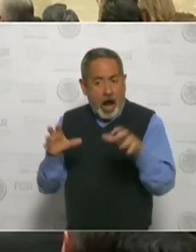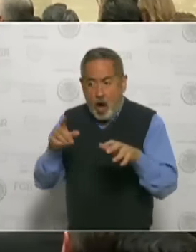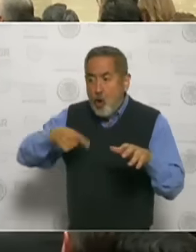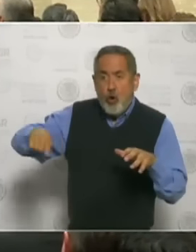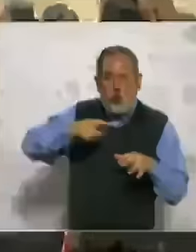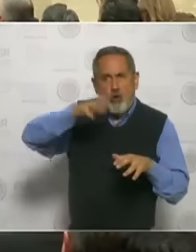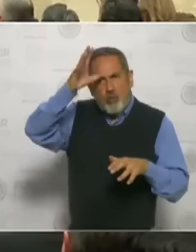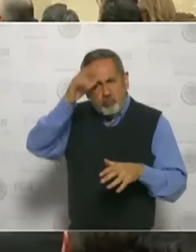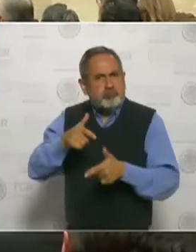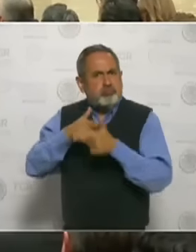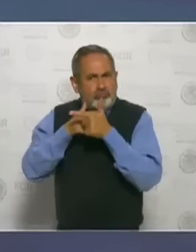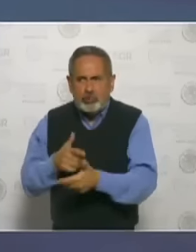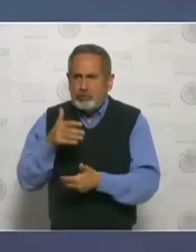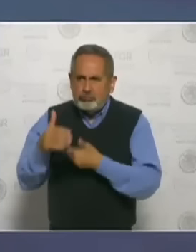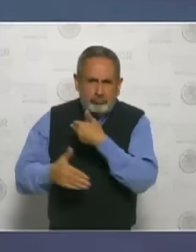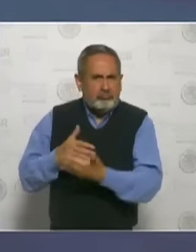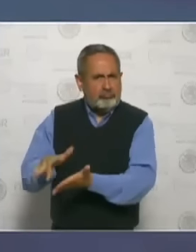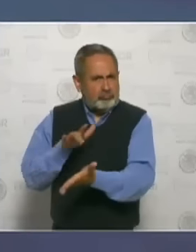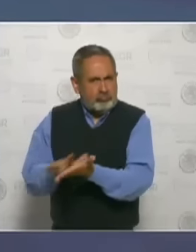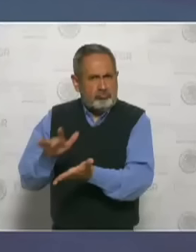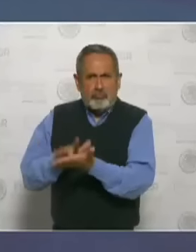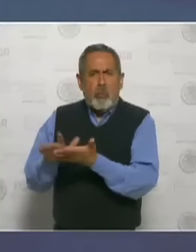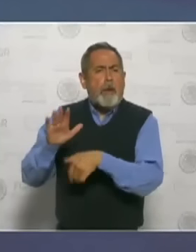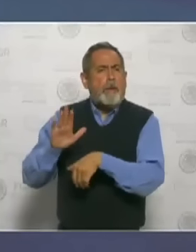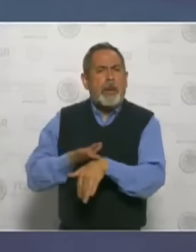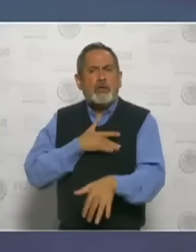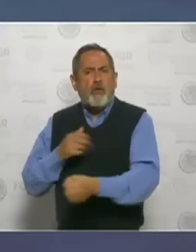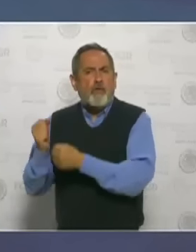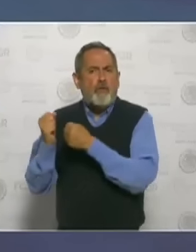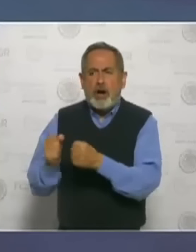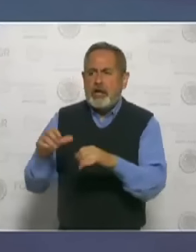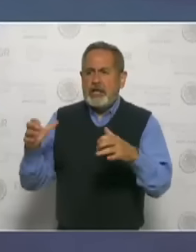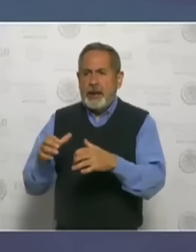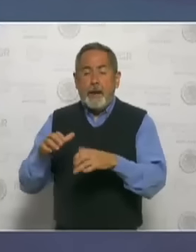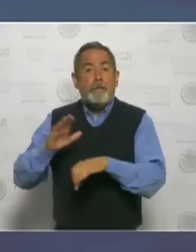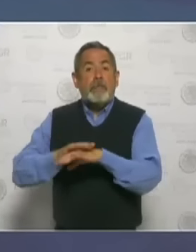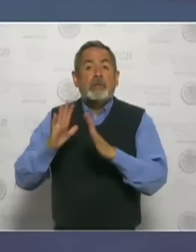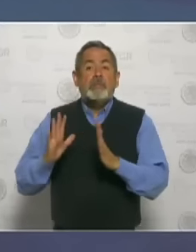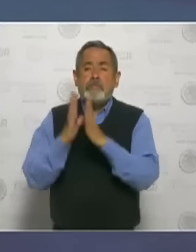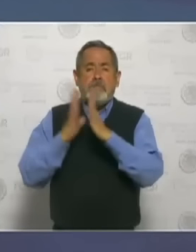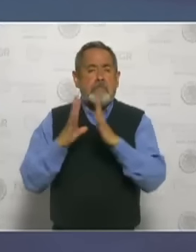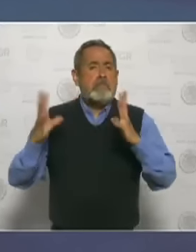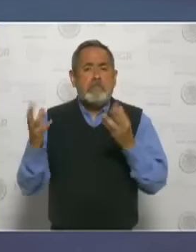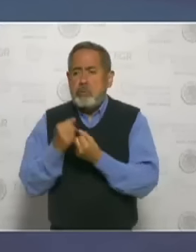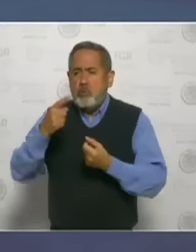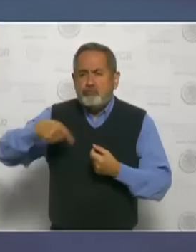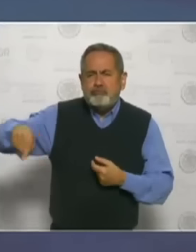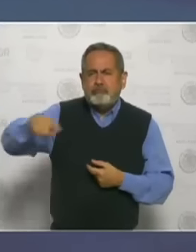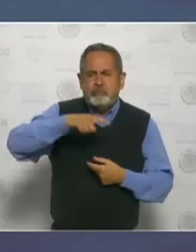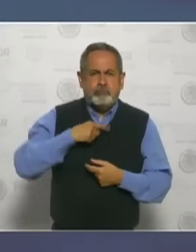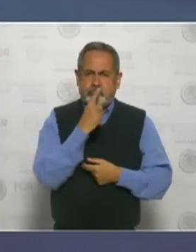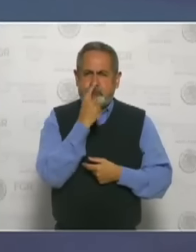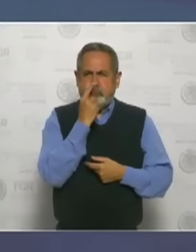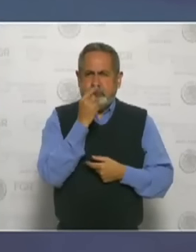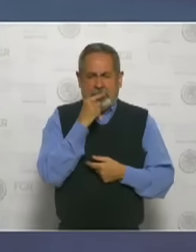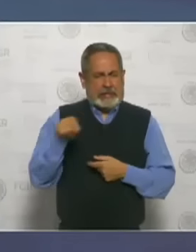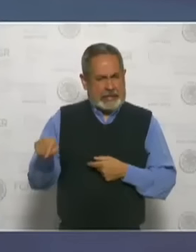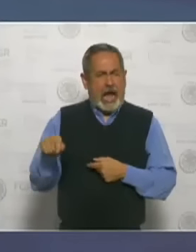impulsando acciones para fortalecer la las participación de nuestras policías ministeriales